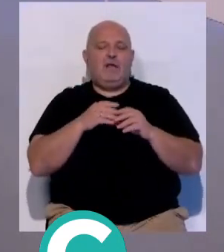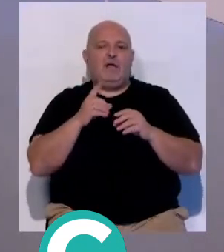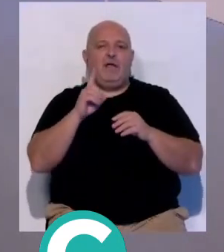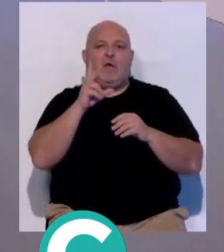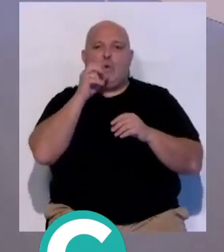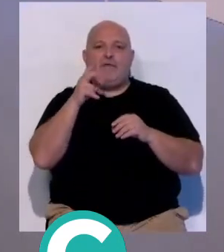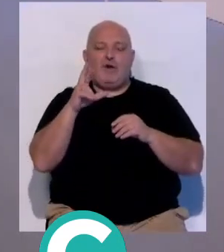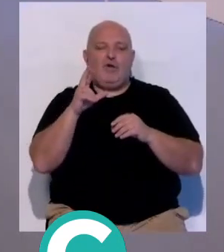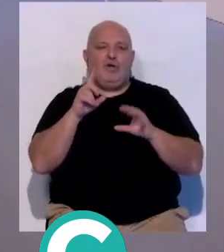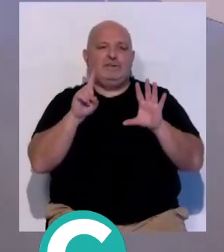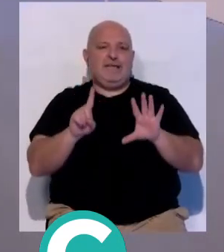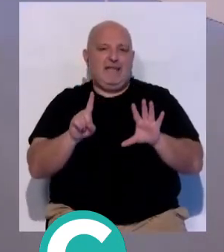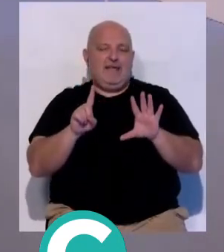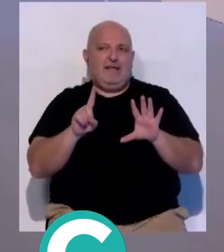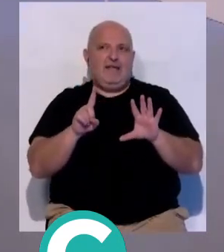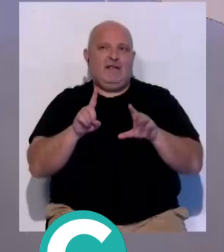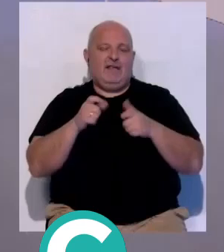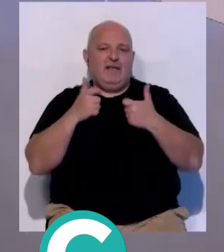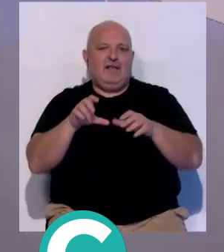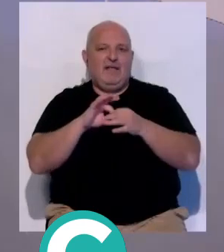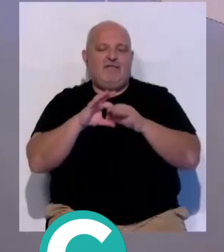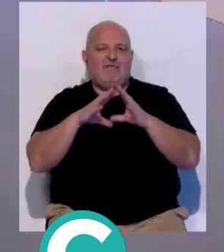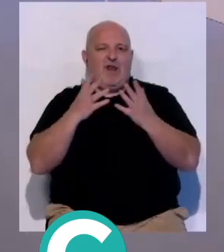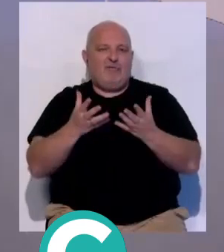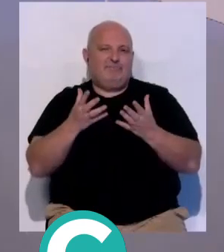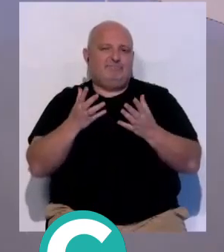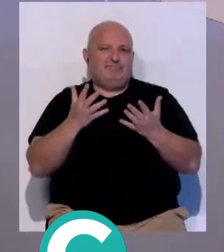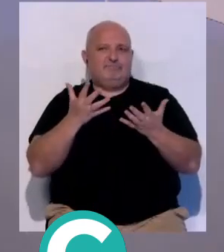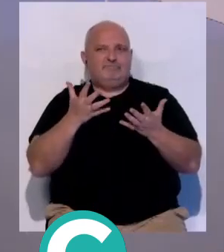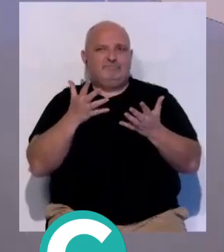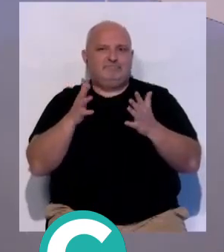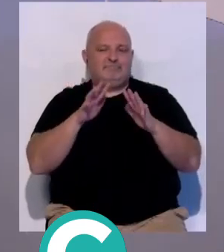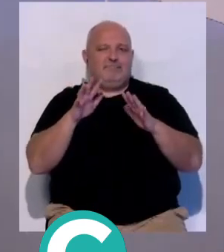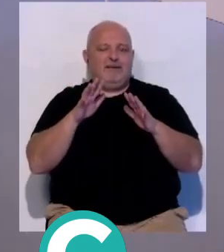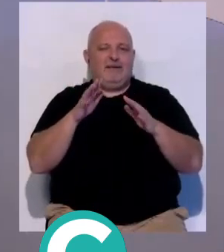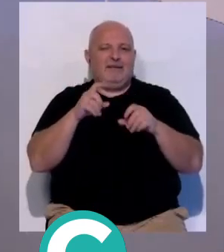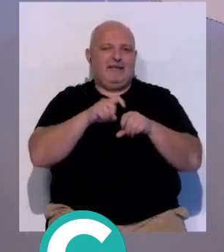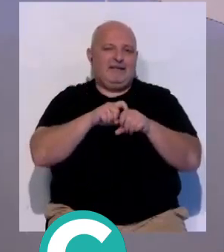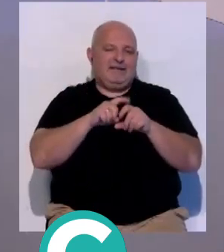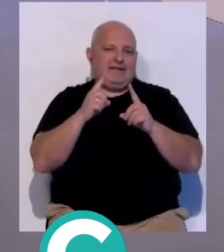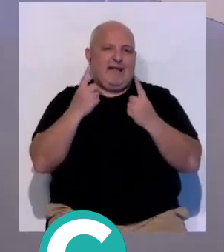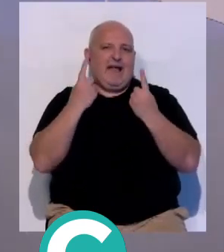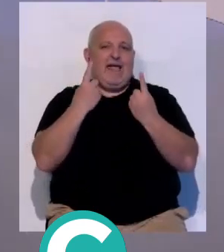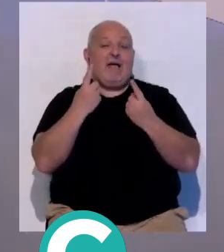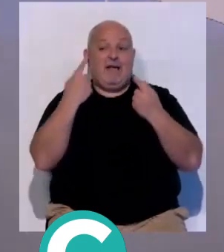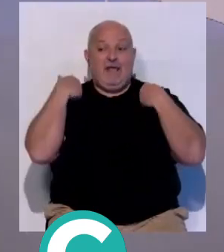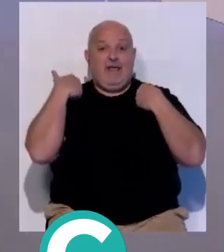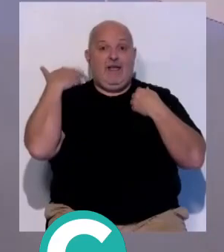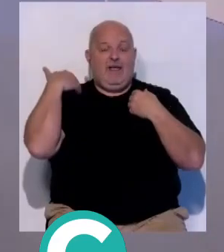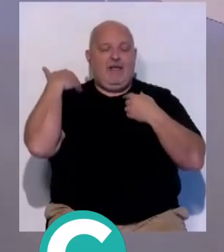era el seis el otro era más de salida de balón O sea que eran entre el stopper y el libro que eran